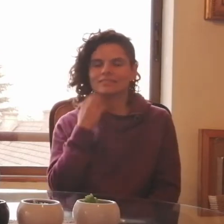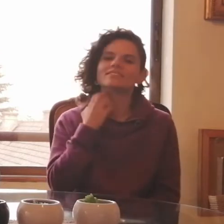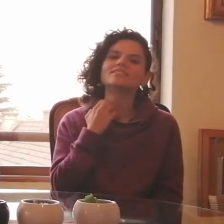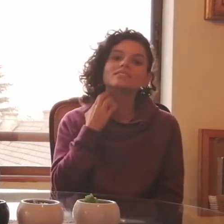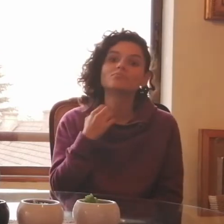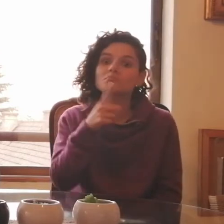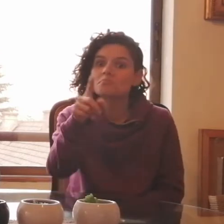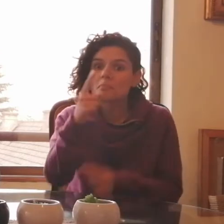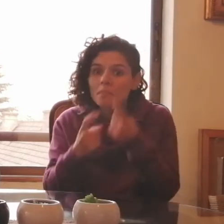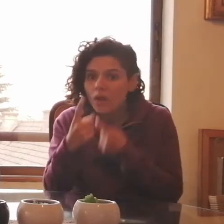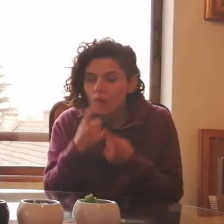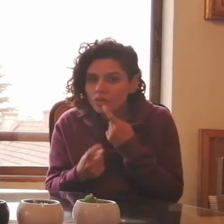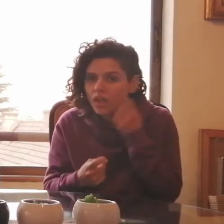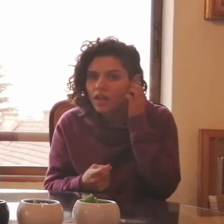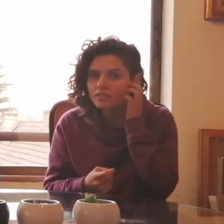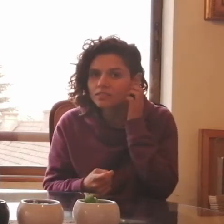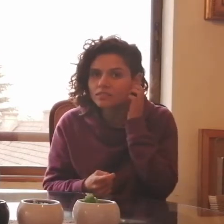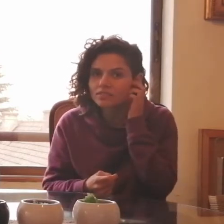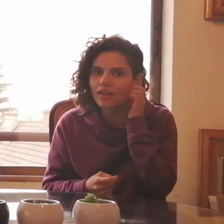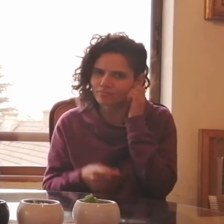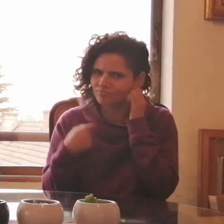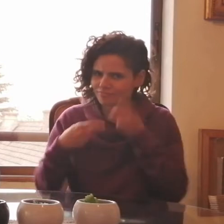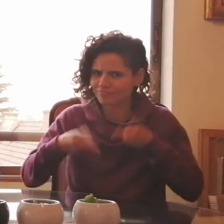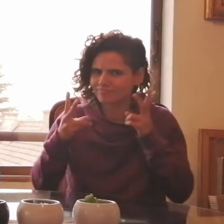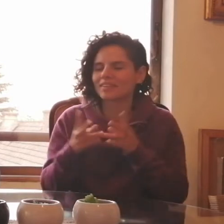preguntas, háganlas, comprometedoras por las